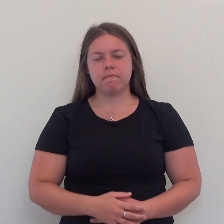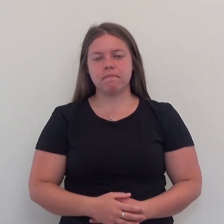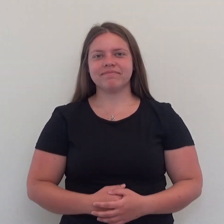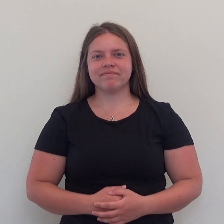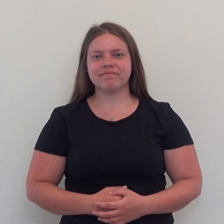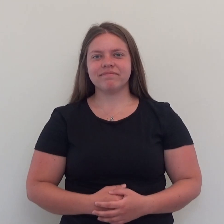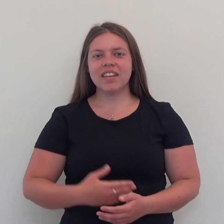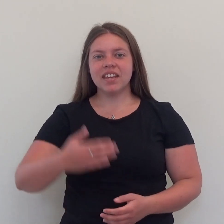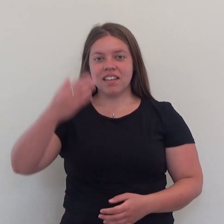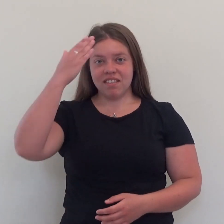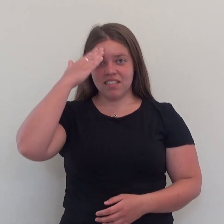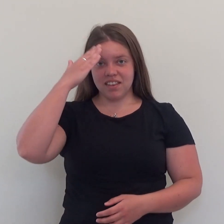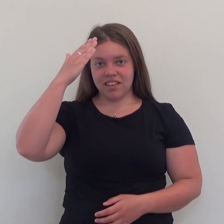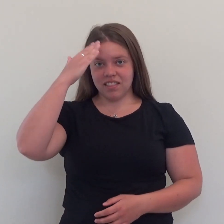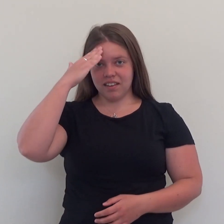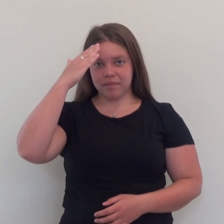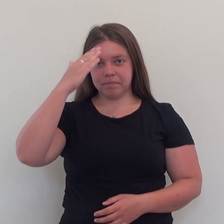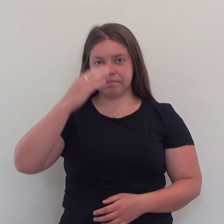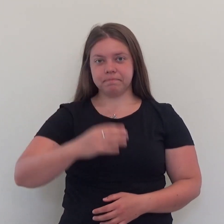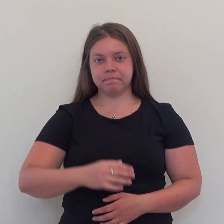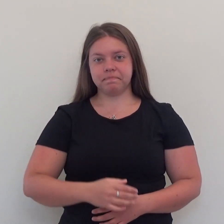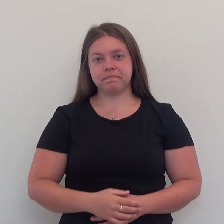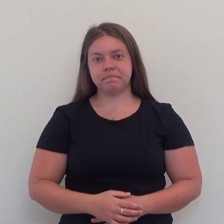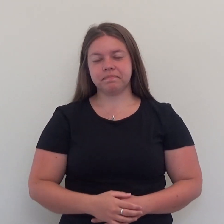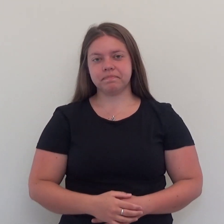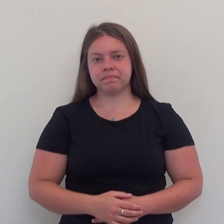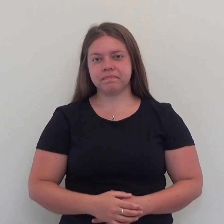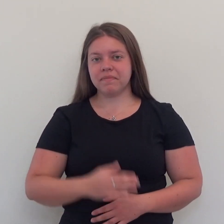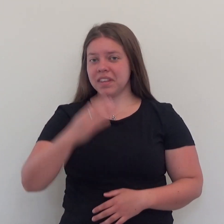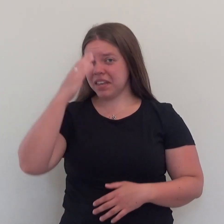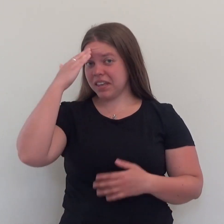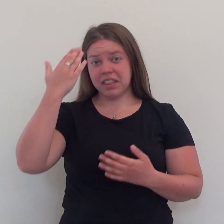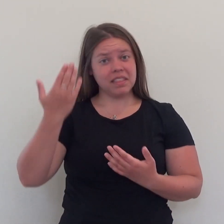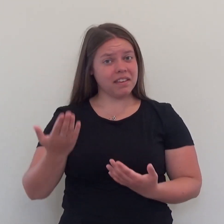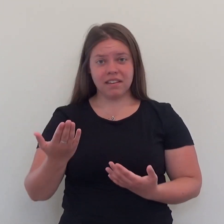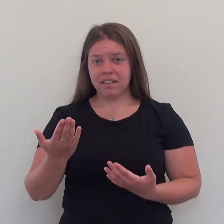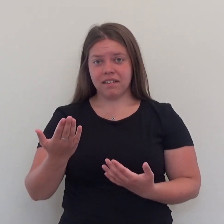TIETÄÄ - EI-TIEDÄ